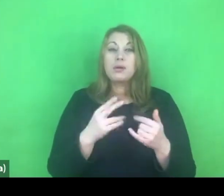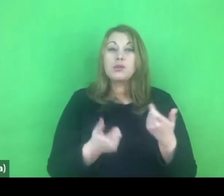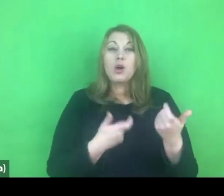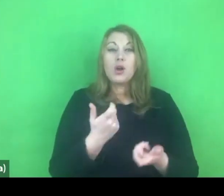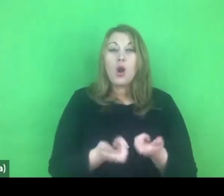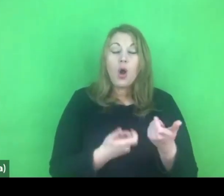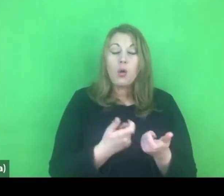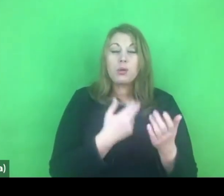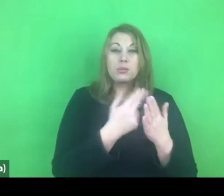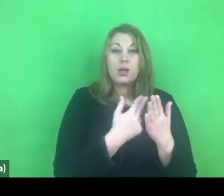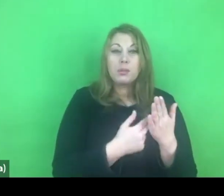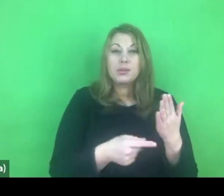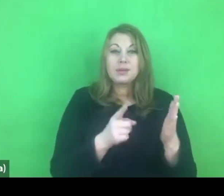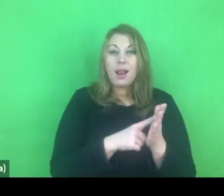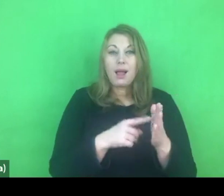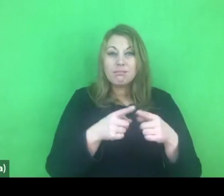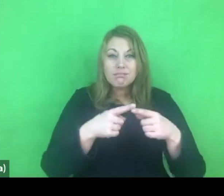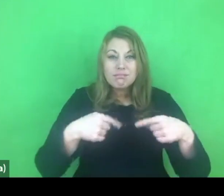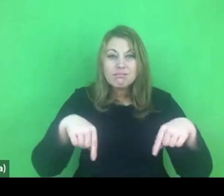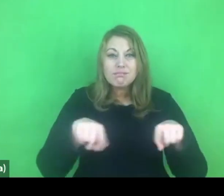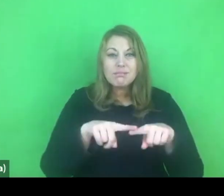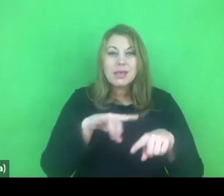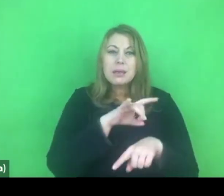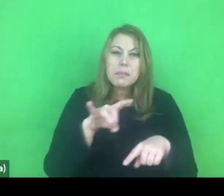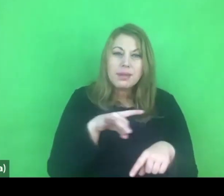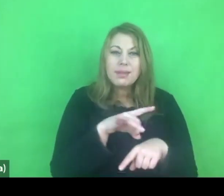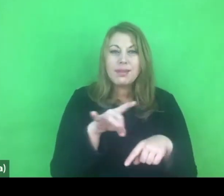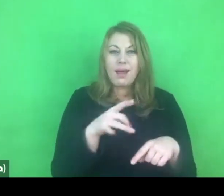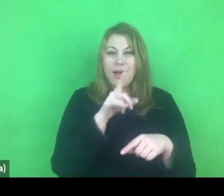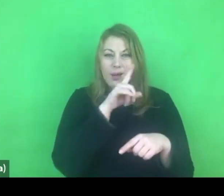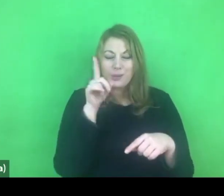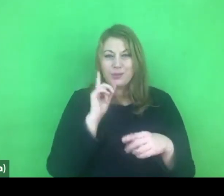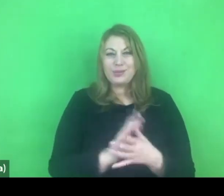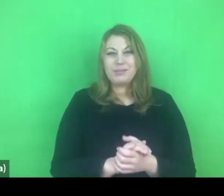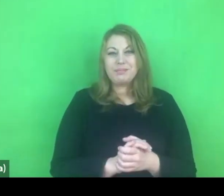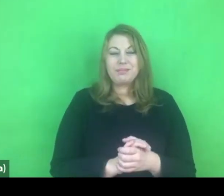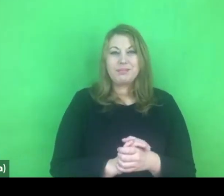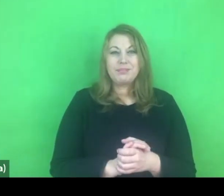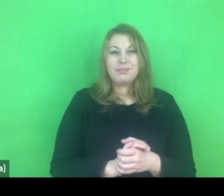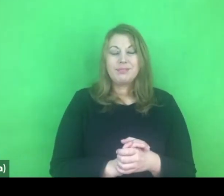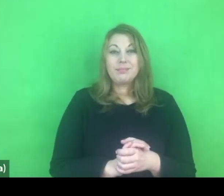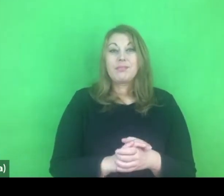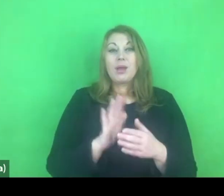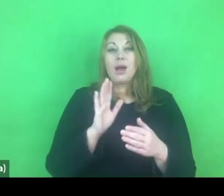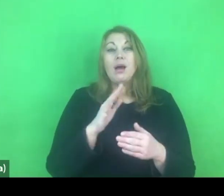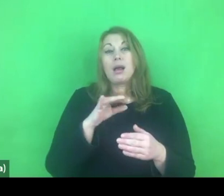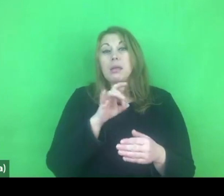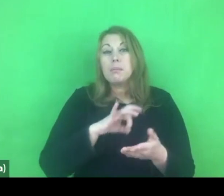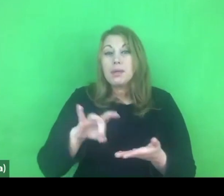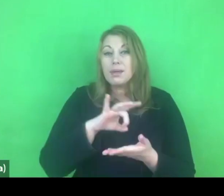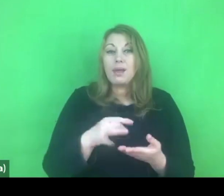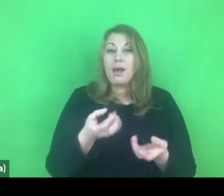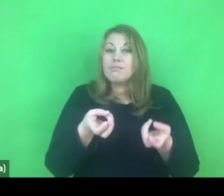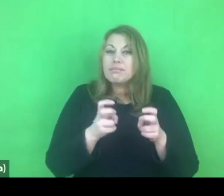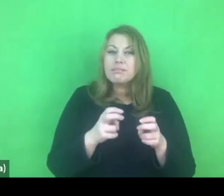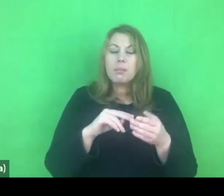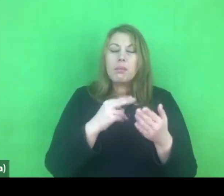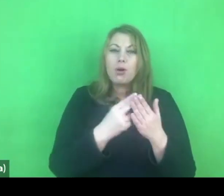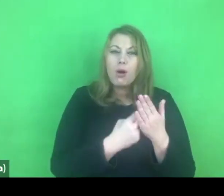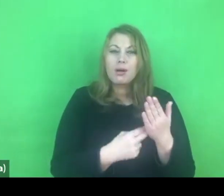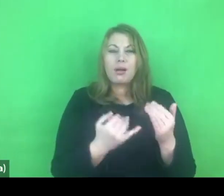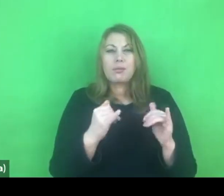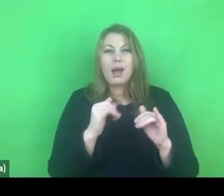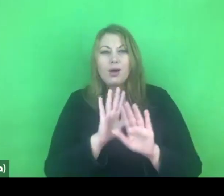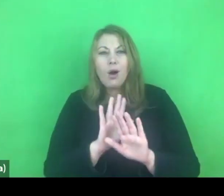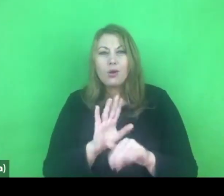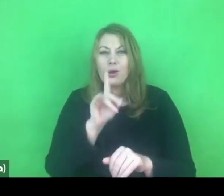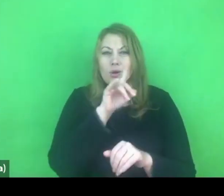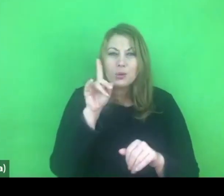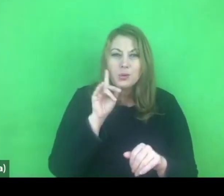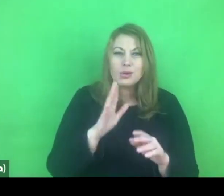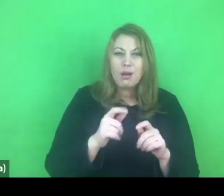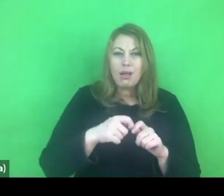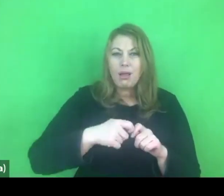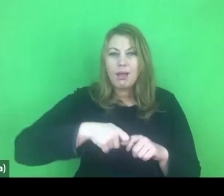Wiem też, że niektóre gminy, tworząc program lokalny w poprzednich latach, rozciągnęły ten czas trwania na rok 2021.